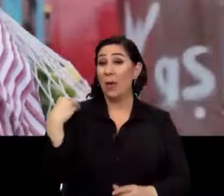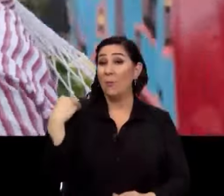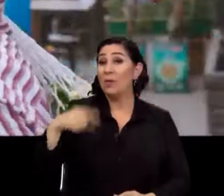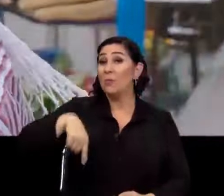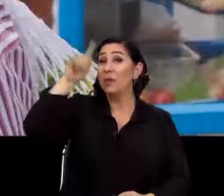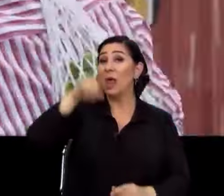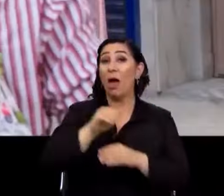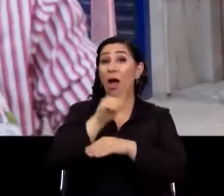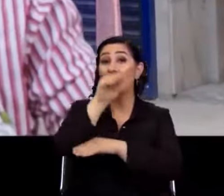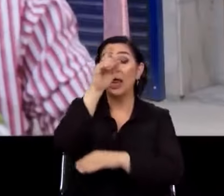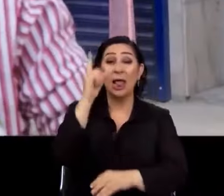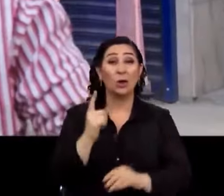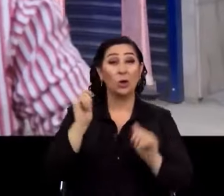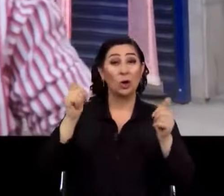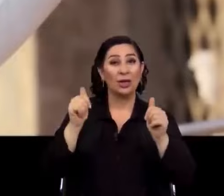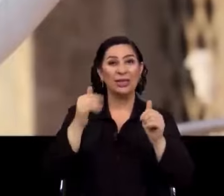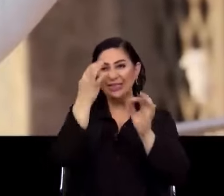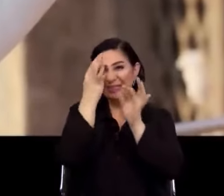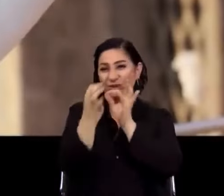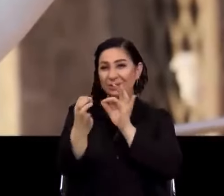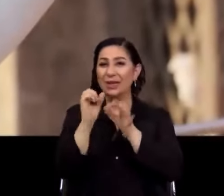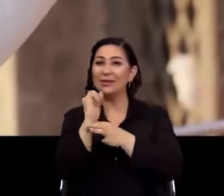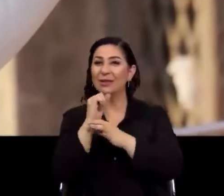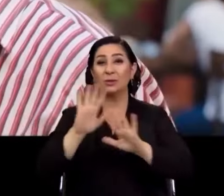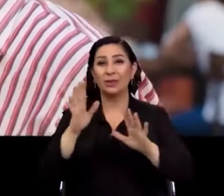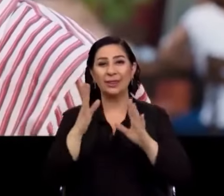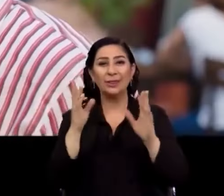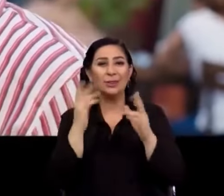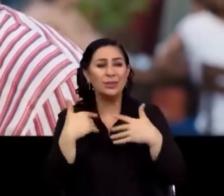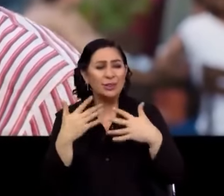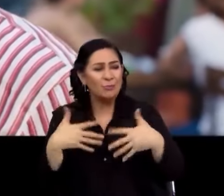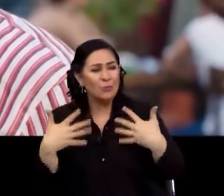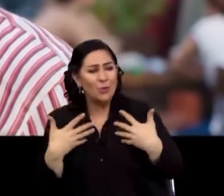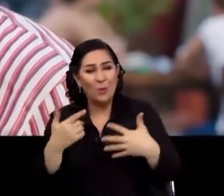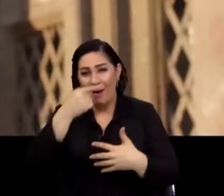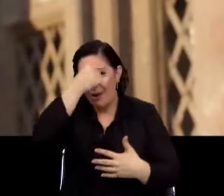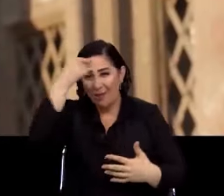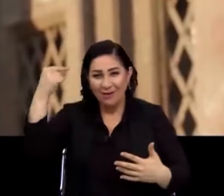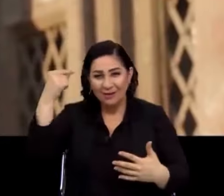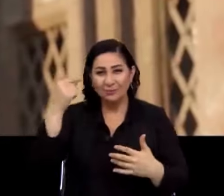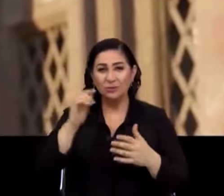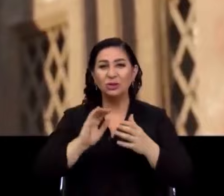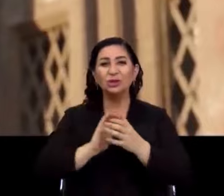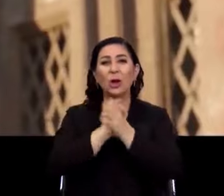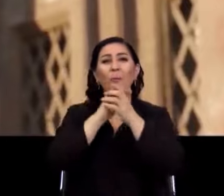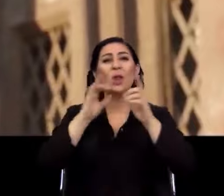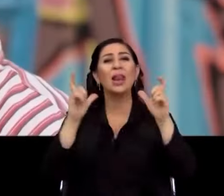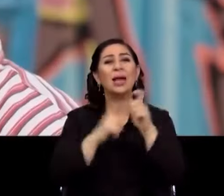günü artık ince zanaat son neşem Alın Yazım şampiyonlar ligim sezon başı